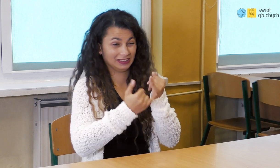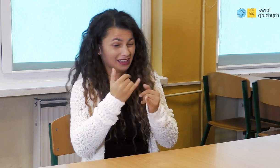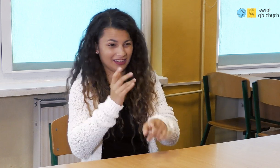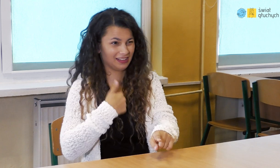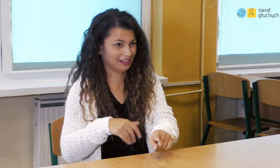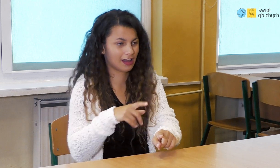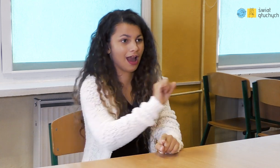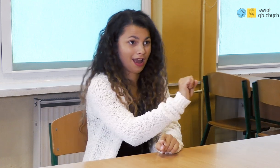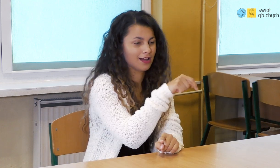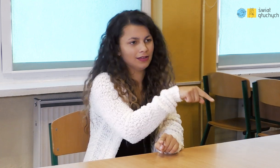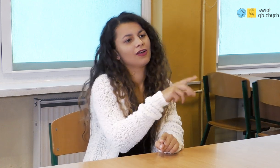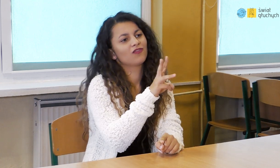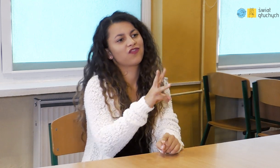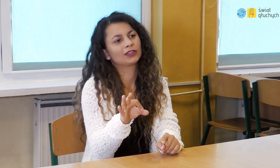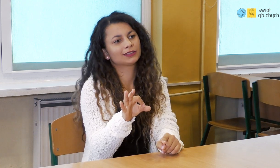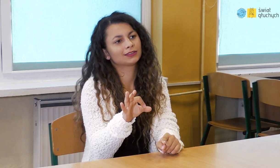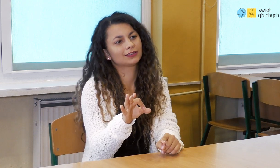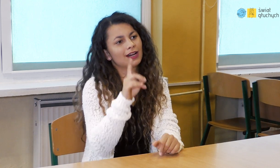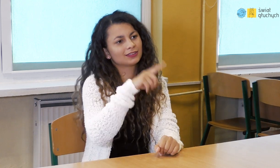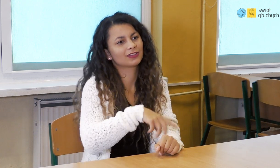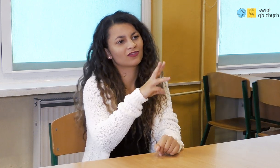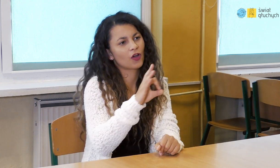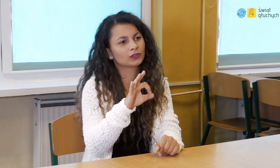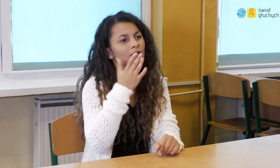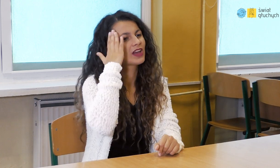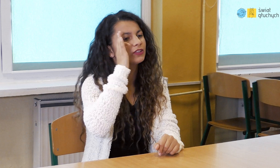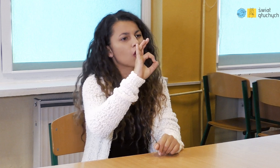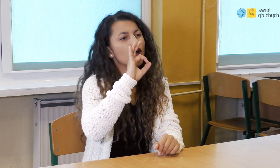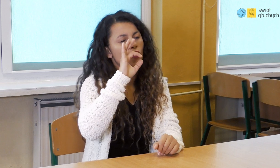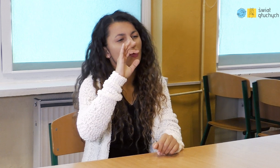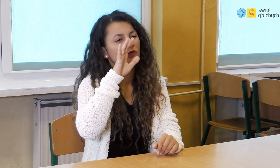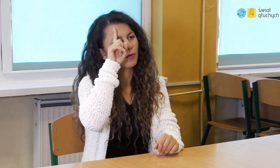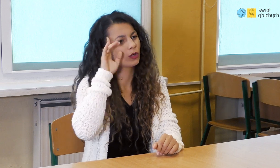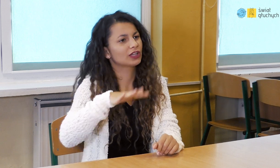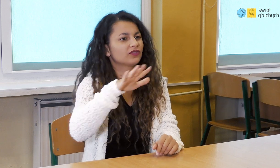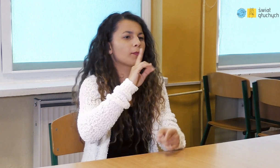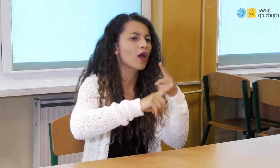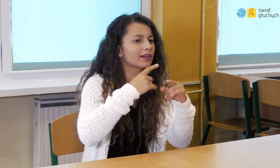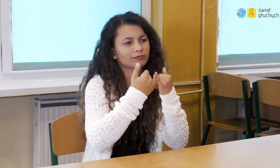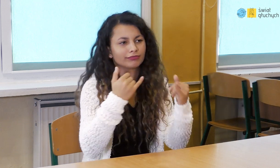W klasie A proponowali WOS- wiedza o społeczeństwie.